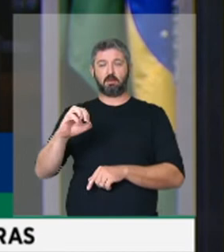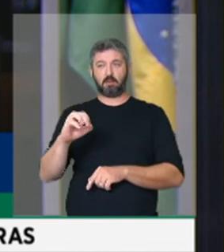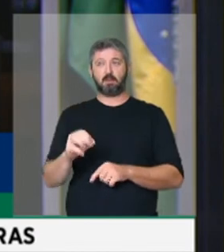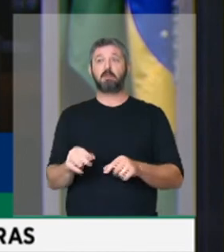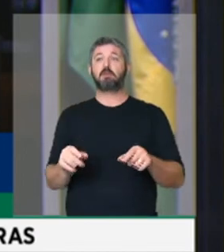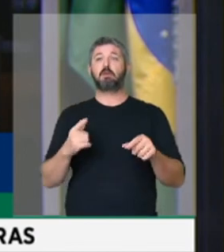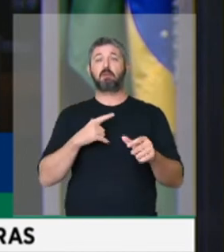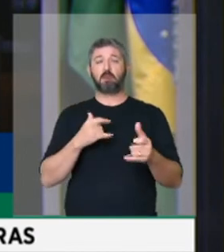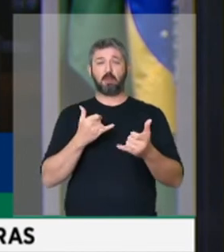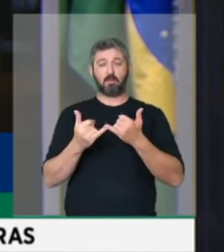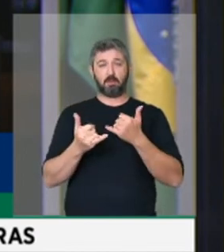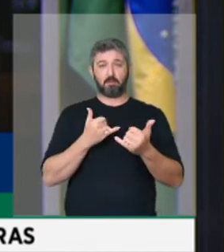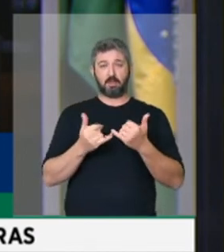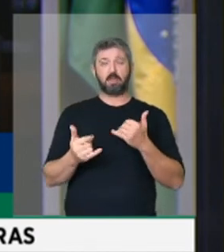71, 73, 102 E 410 E POR SEREM IDÊNTICAS OU SIMILARES A